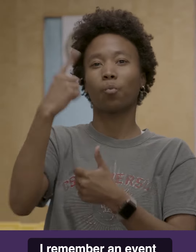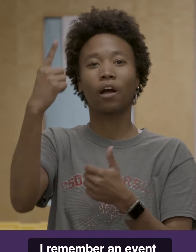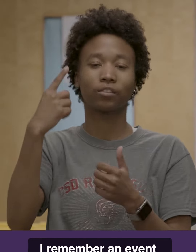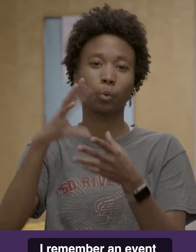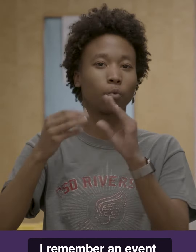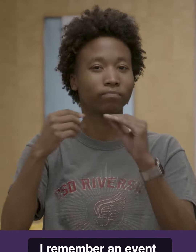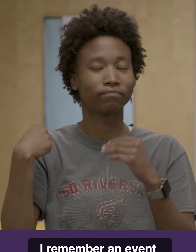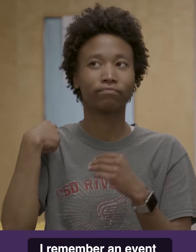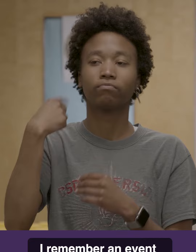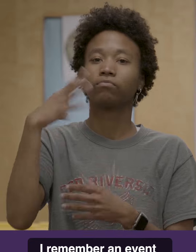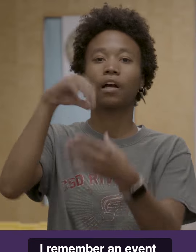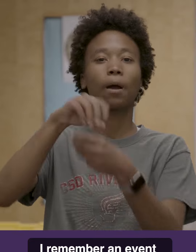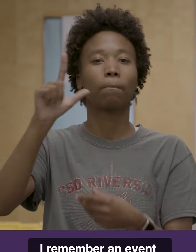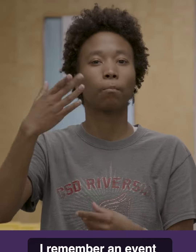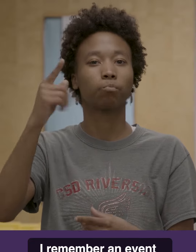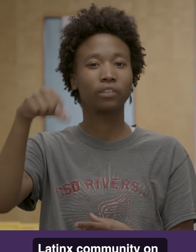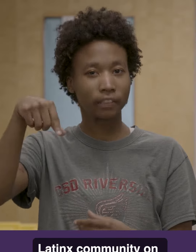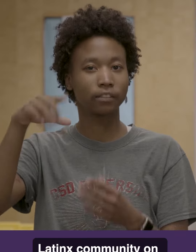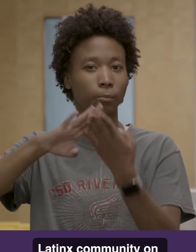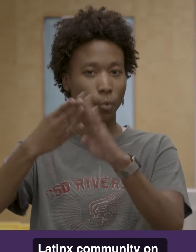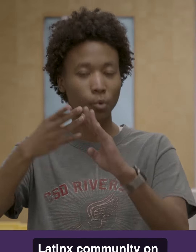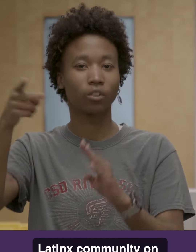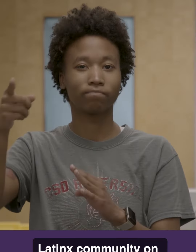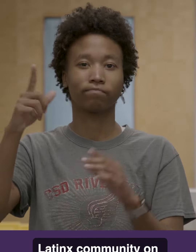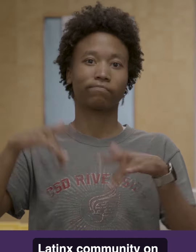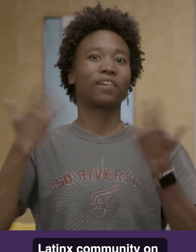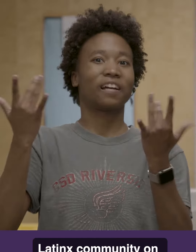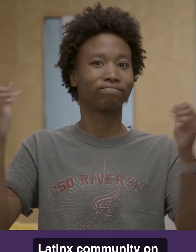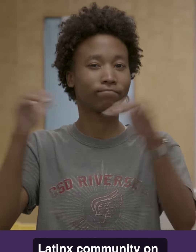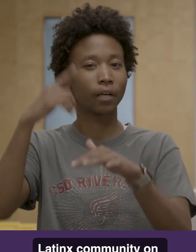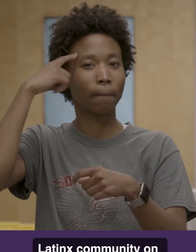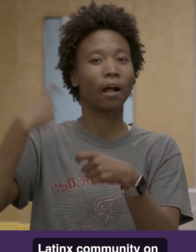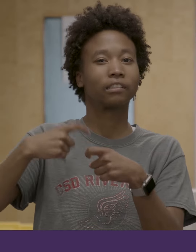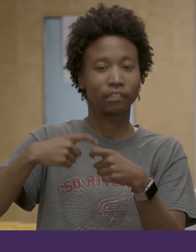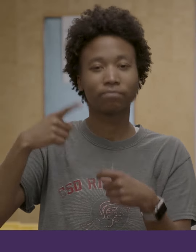Recuerdo un evento organizado por la comunidad LGBTQ+ Latinx en el campus.